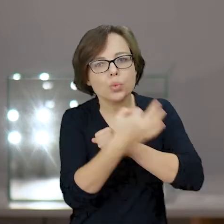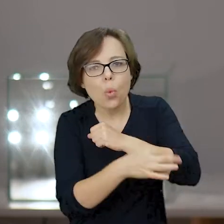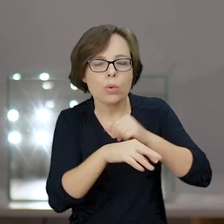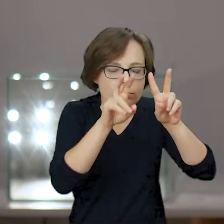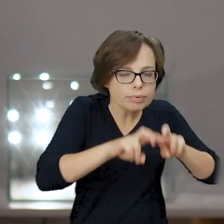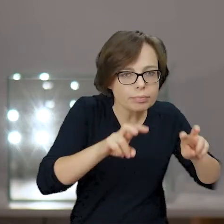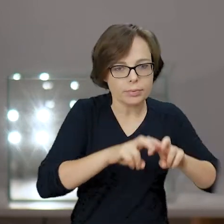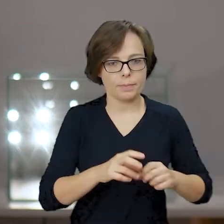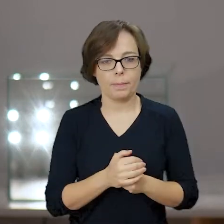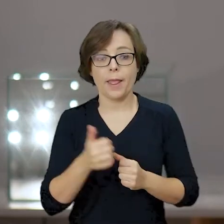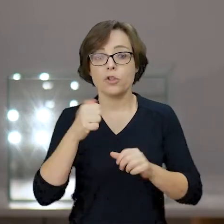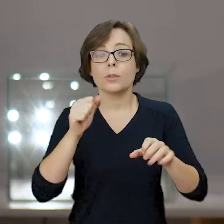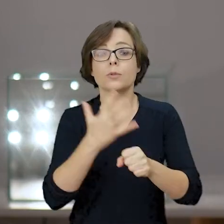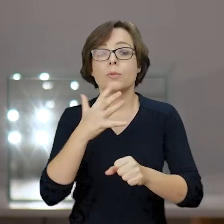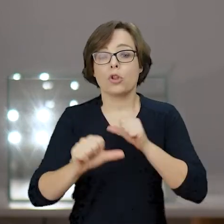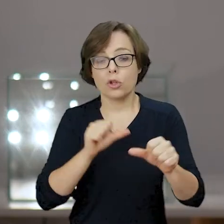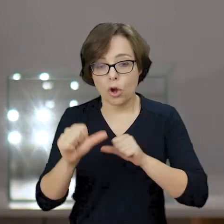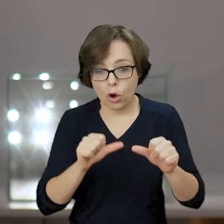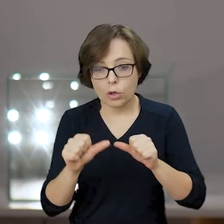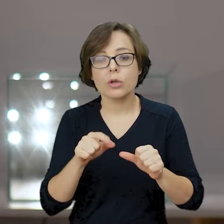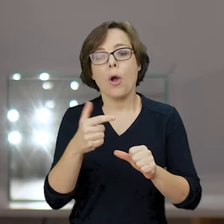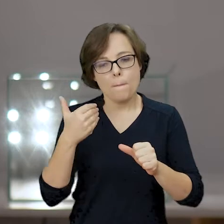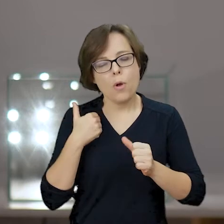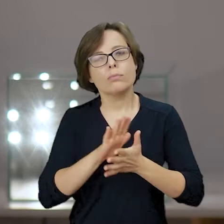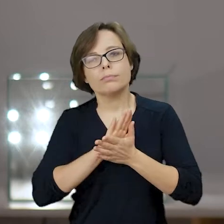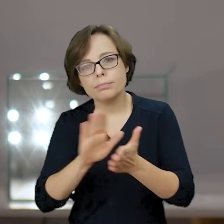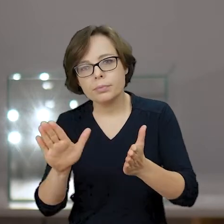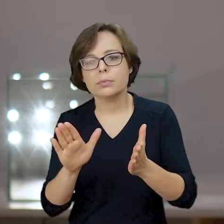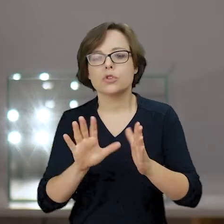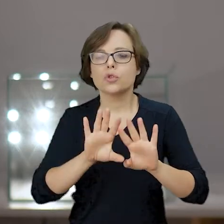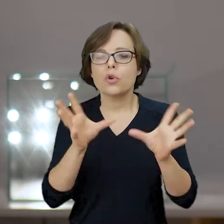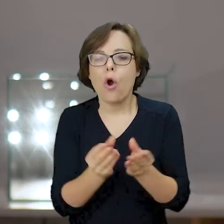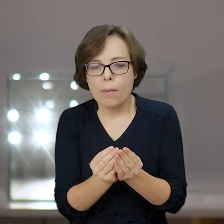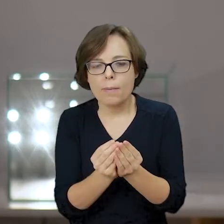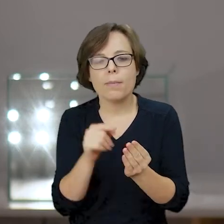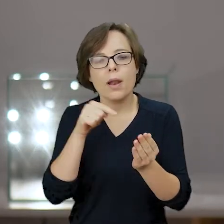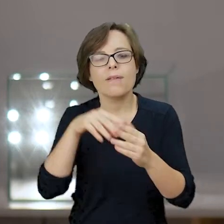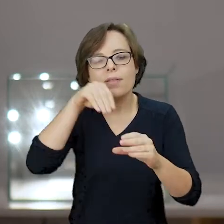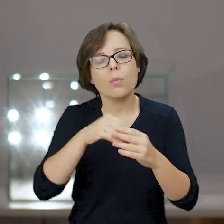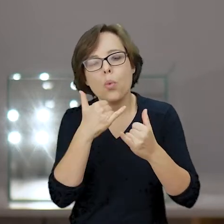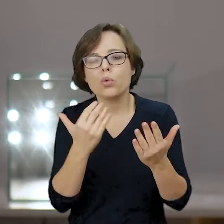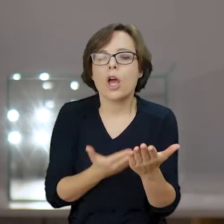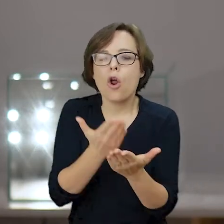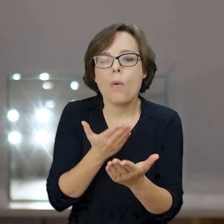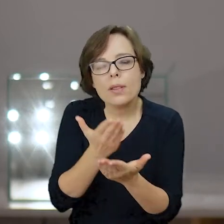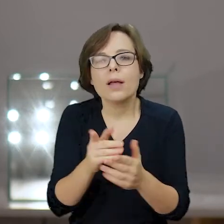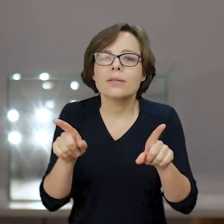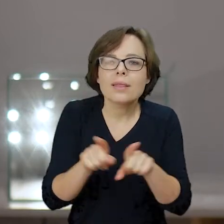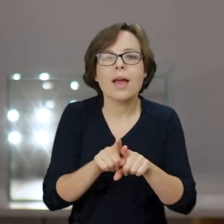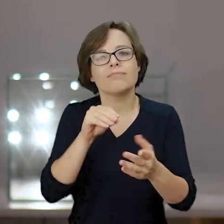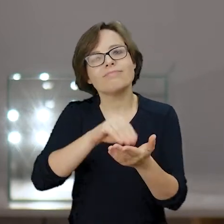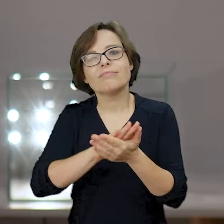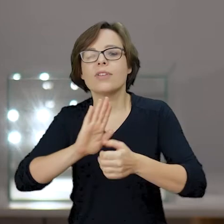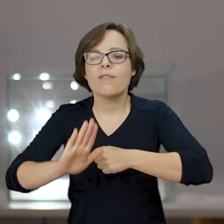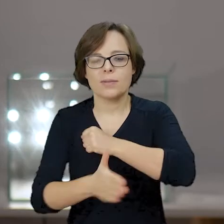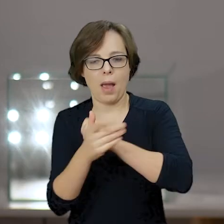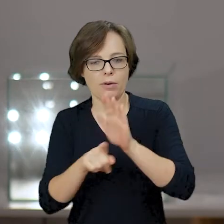W 1755 roku Jonathan Eybesutz wydał zbiór „Luchot Edut”, zawierający rekomendacje i wyrazy wsparcia